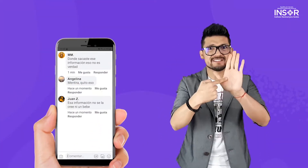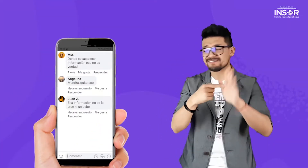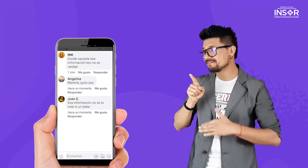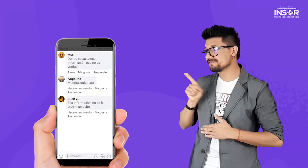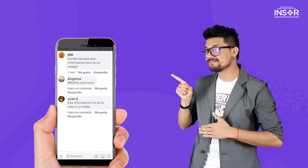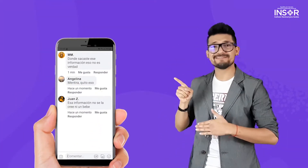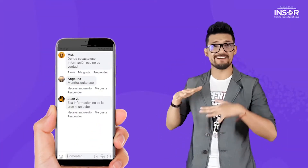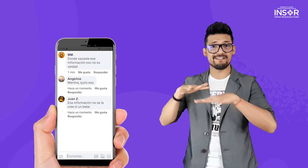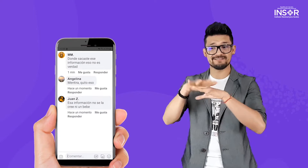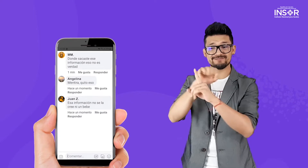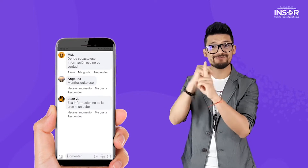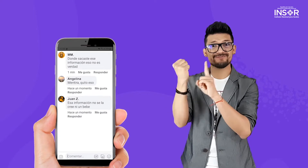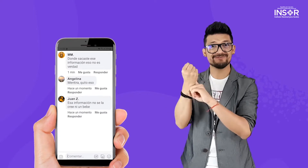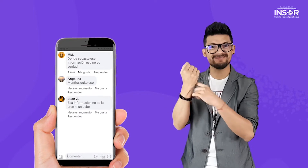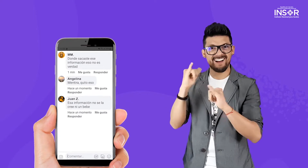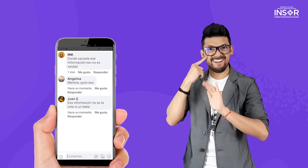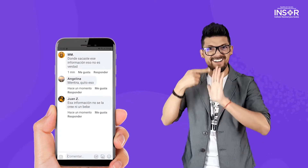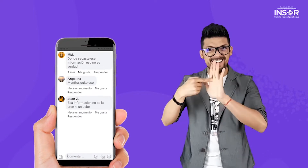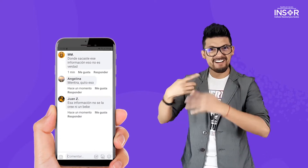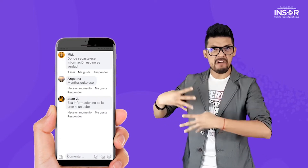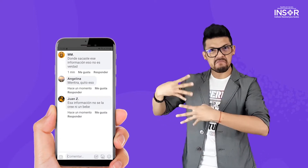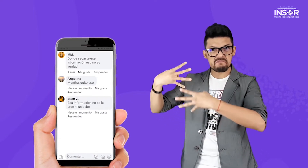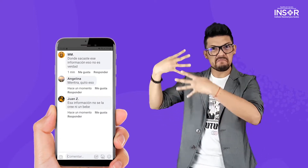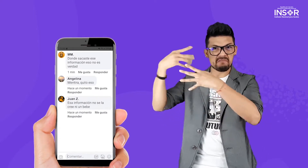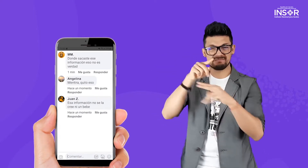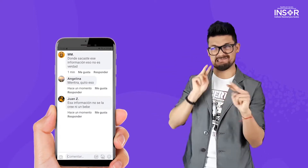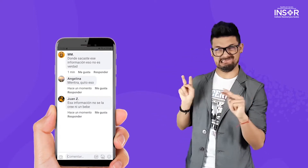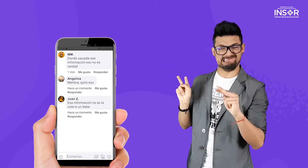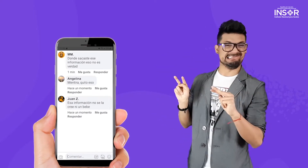De casualidad, esto que les acabo de mostrar, ¿les ha sucedido en algún momento?